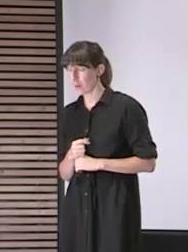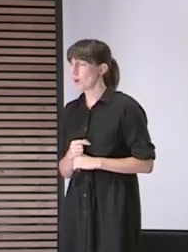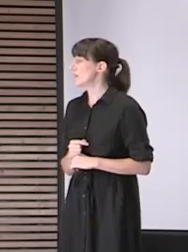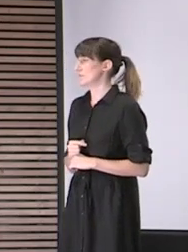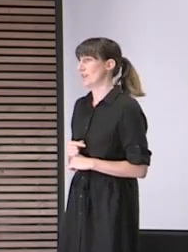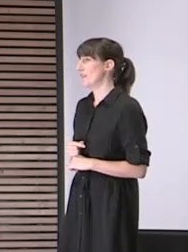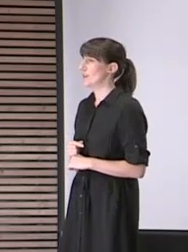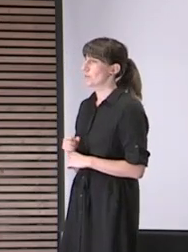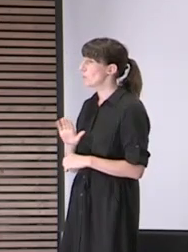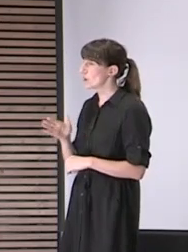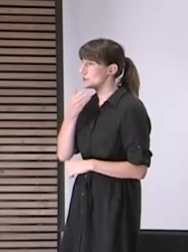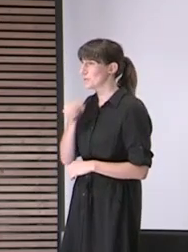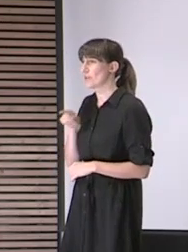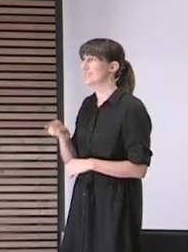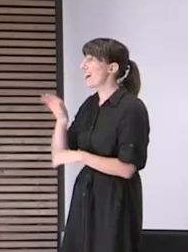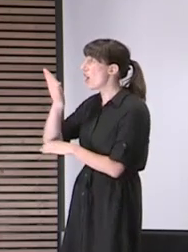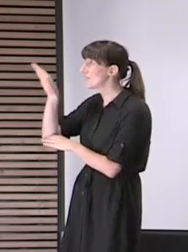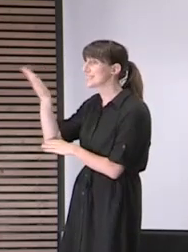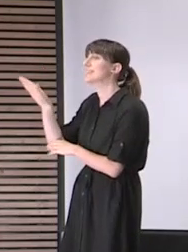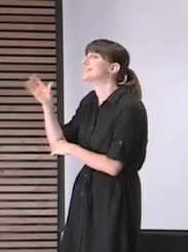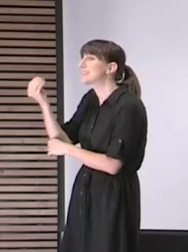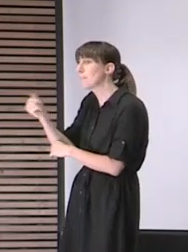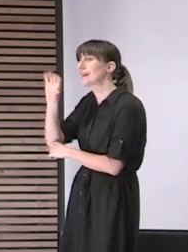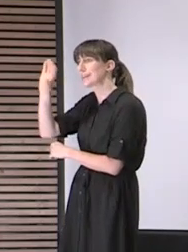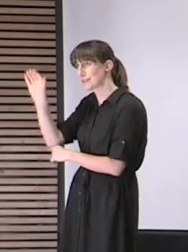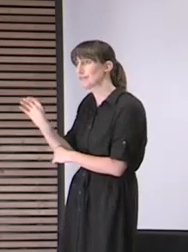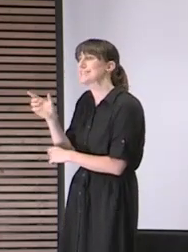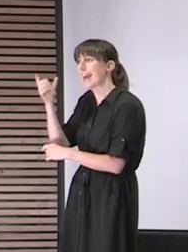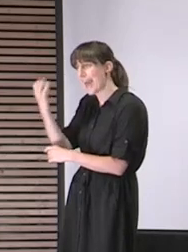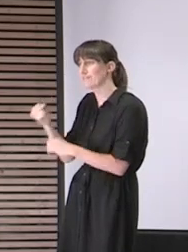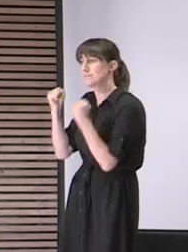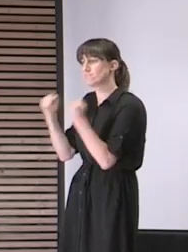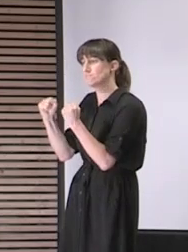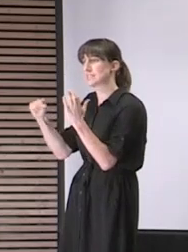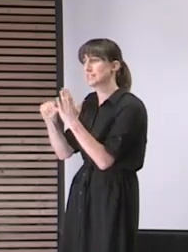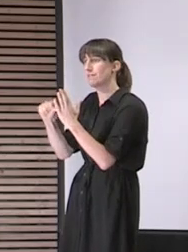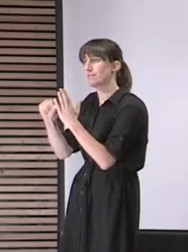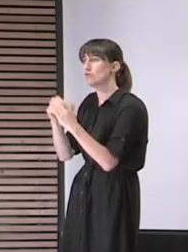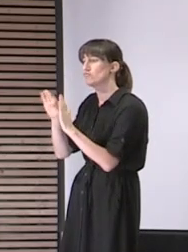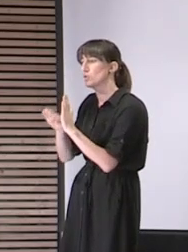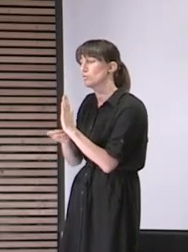Jacinda Ardern: Nadie quiere ver ese tipo de nivel de extensión. Eso parece haber sido utilizado